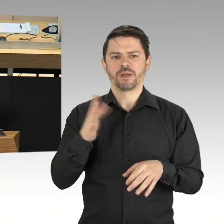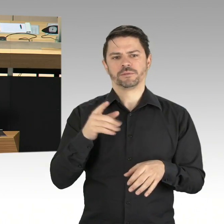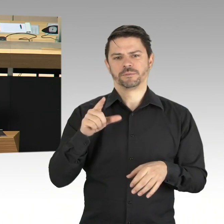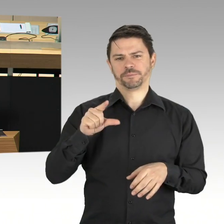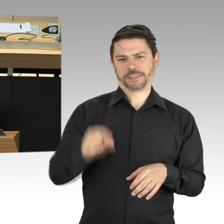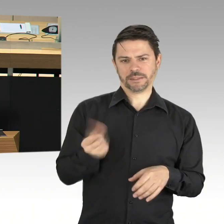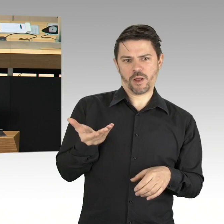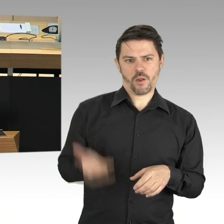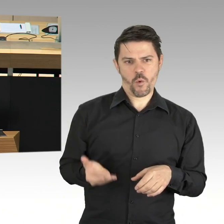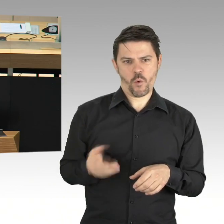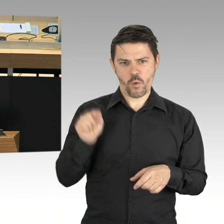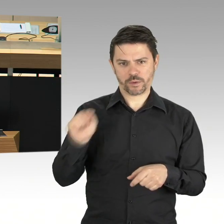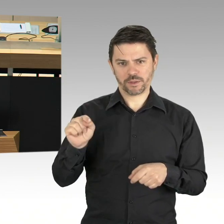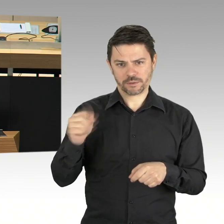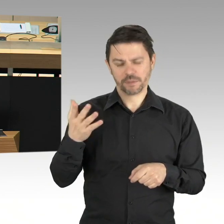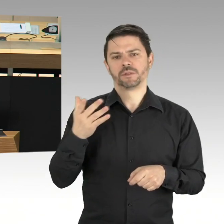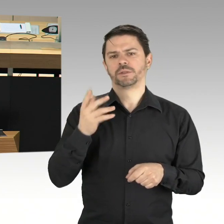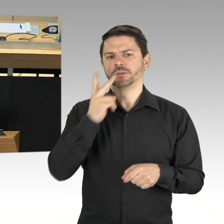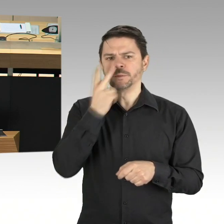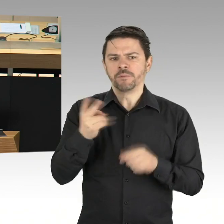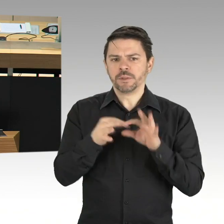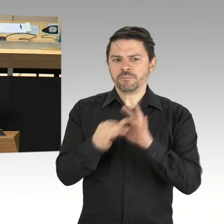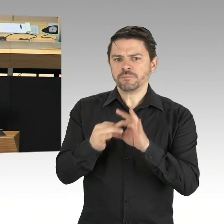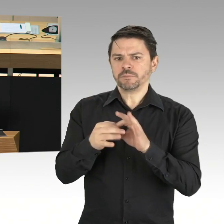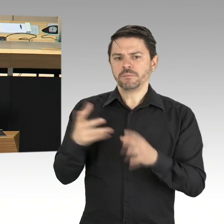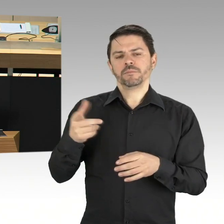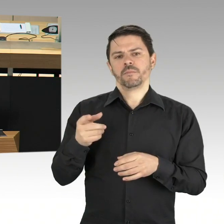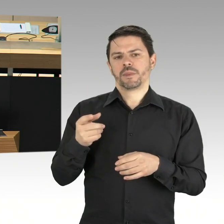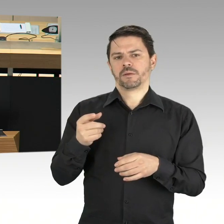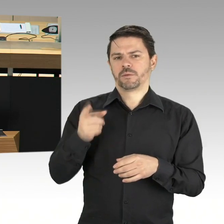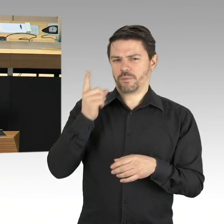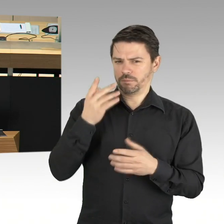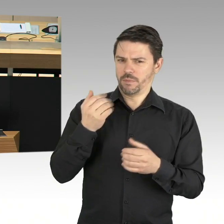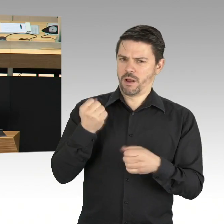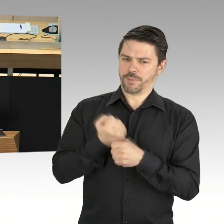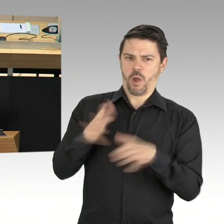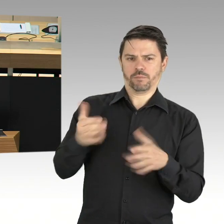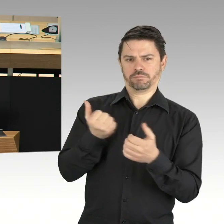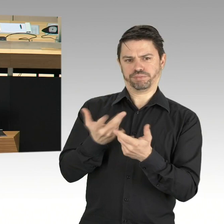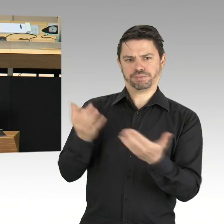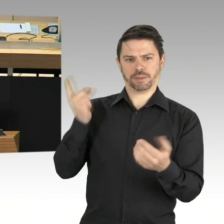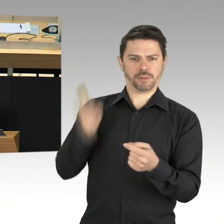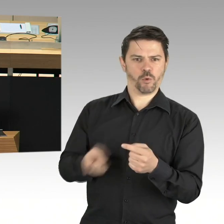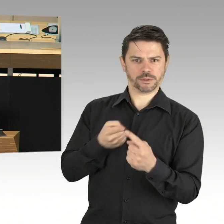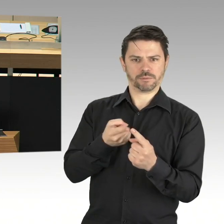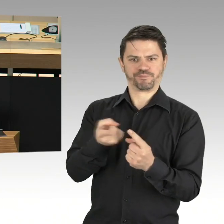Da fragt man sich, was heißt das? Wenn man weiter liest in diesem Gutachten, wird das erläutert.